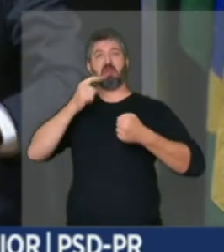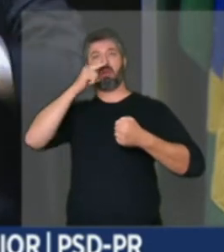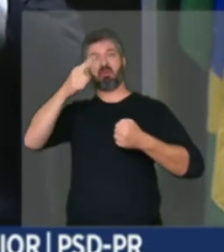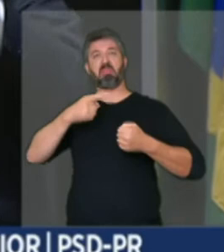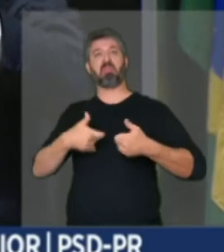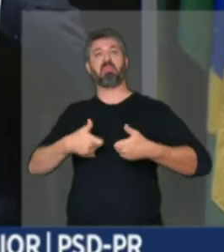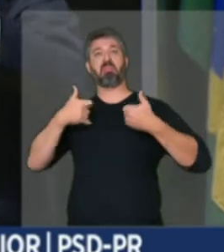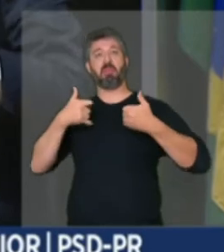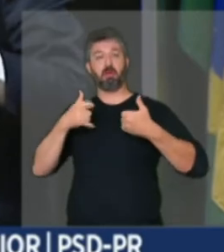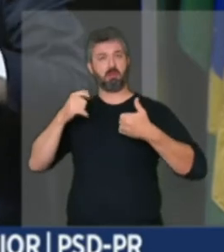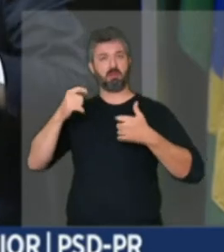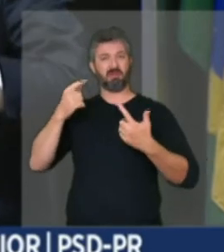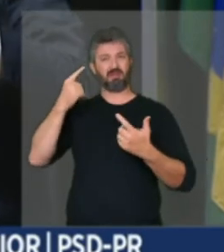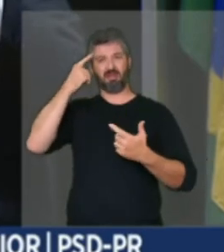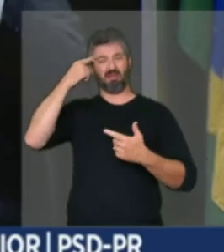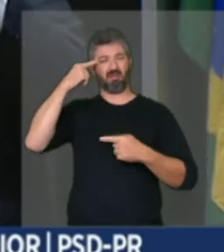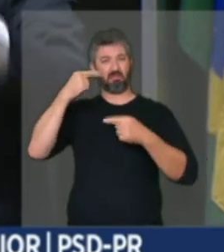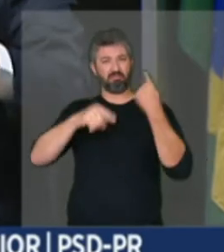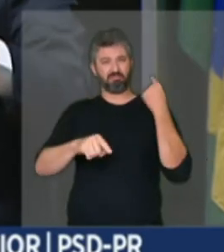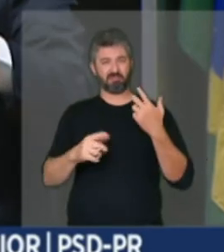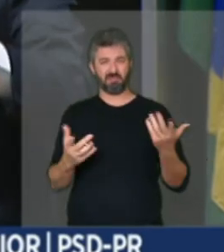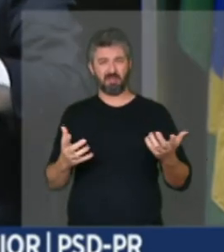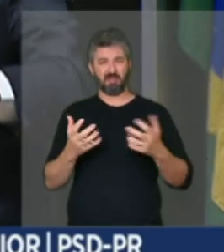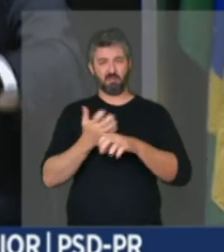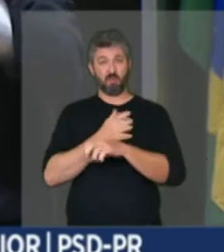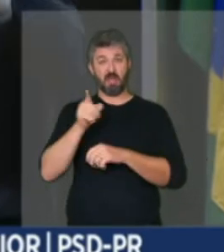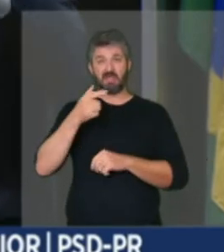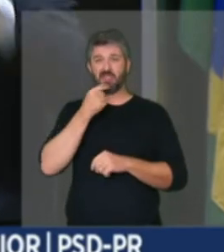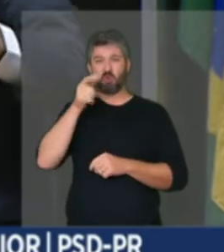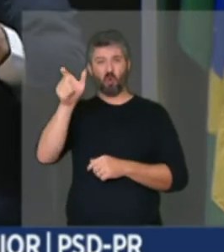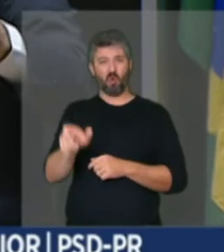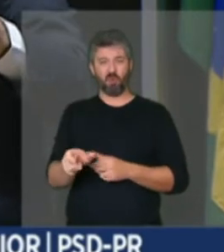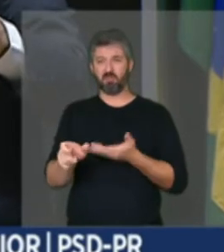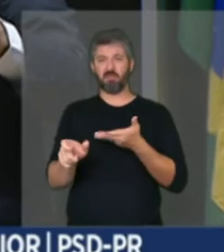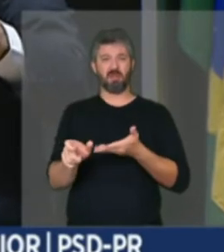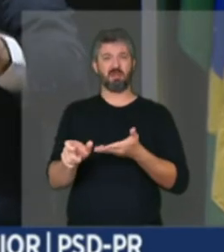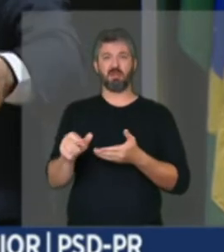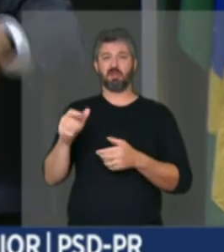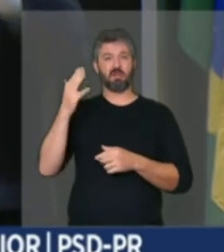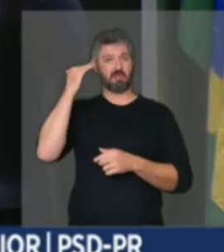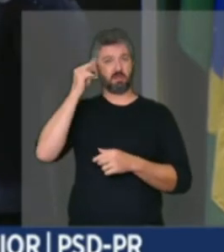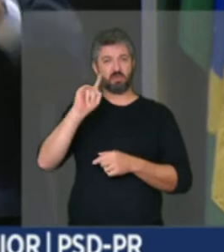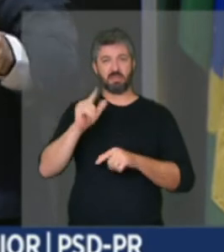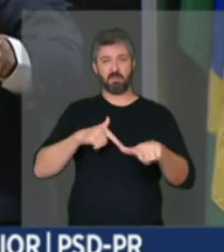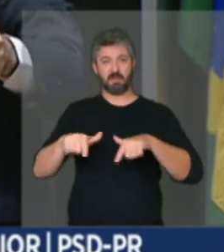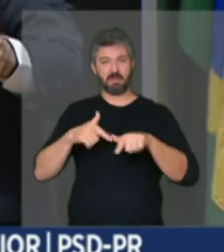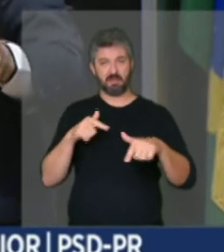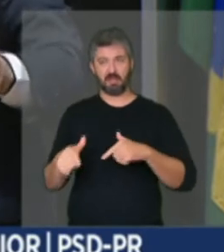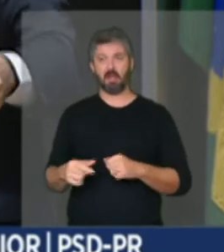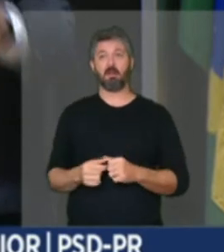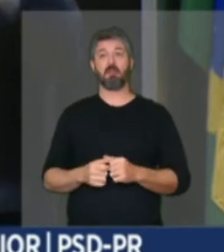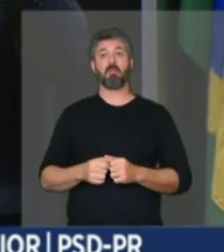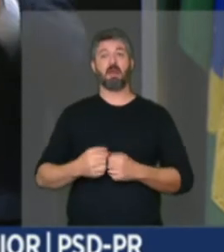DESEQUILÍBRIO EMOCIONAL. ESSE RAPAZ NÃO SABE TRABALHAR, NÃO É GENTE DECENTE E NÃO FEZ O BEM PARA O BRASIL. MUITO OBRIGADO, PRESIDENTE. [SOA A